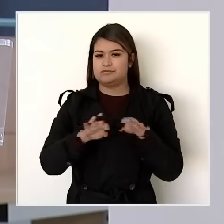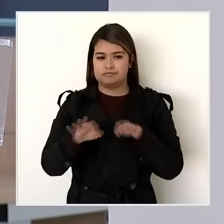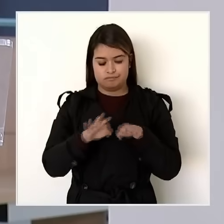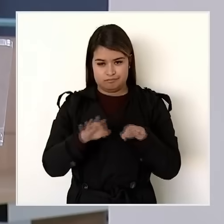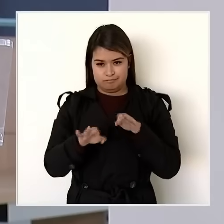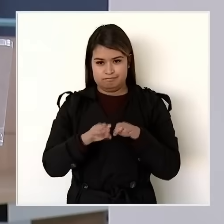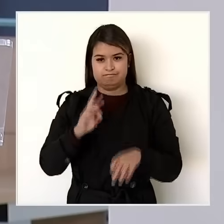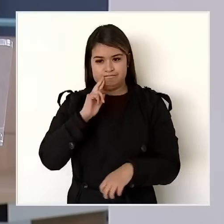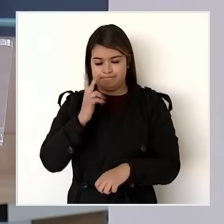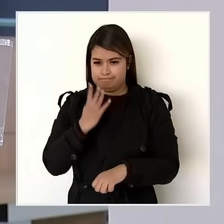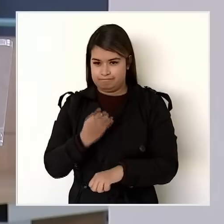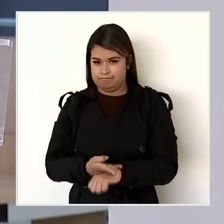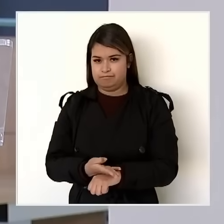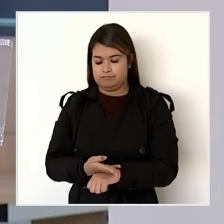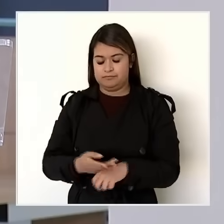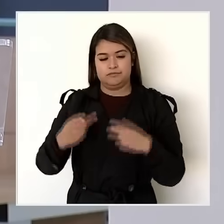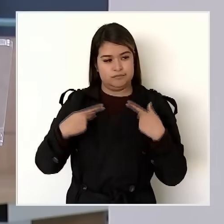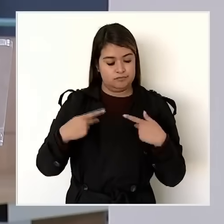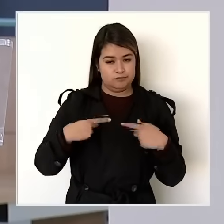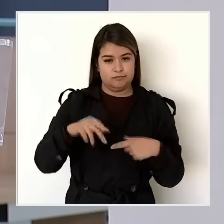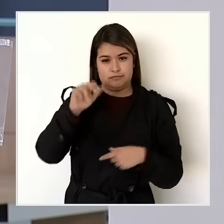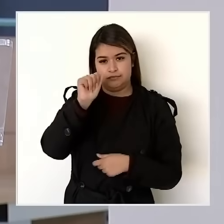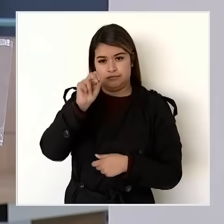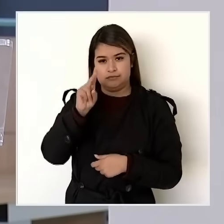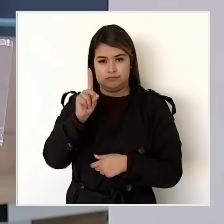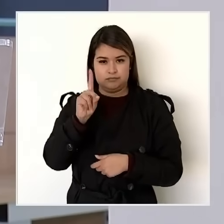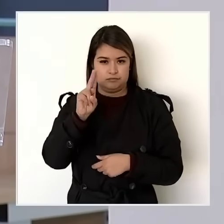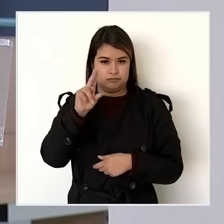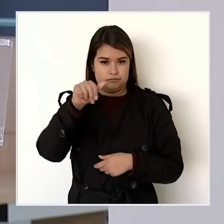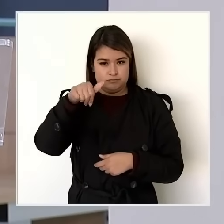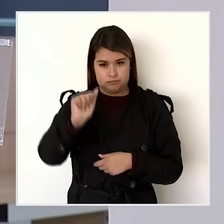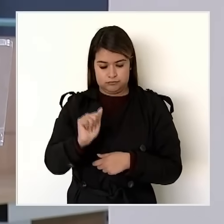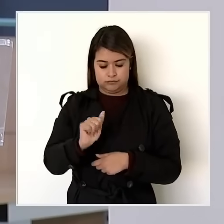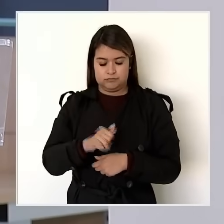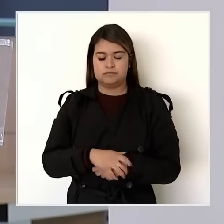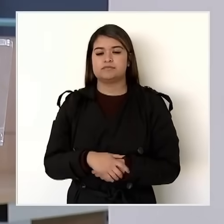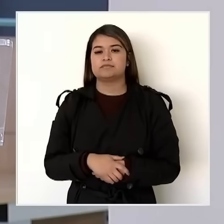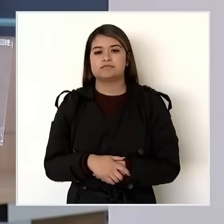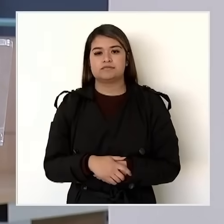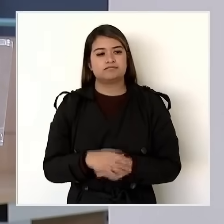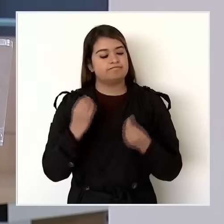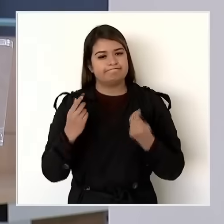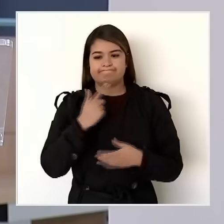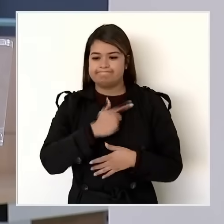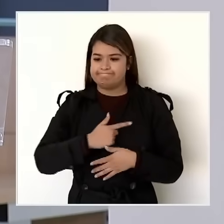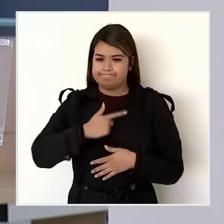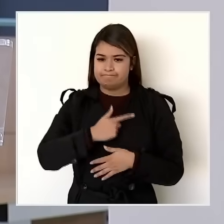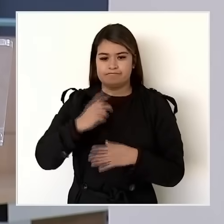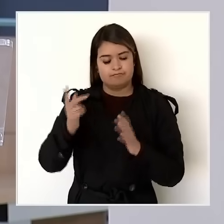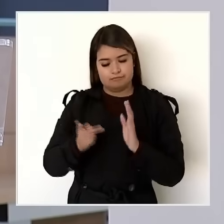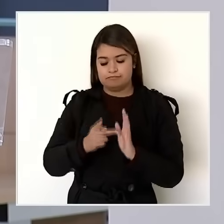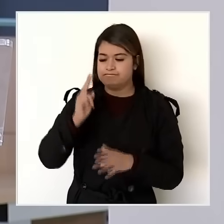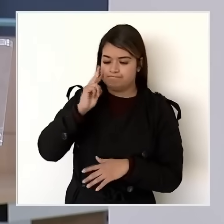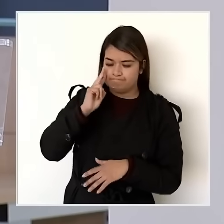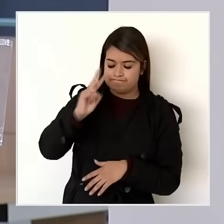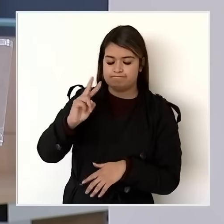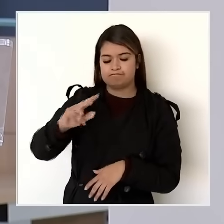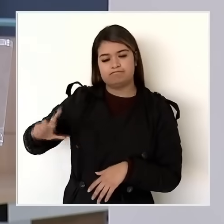responsables de las aduanas de México. Saludo con gusto al gobernador Américo Villarreal y a